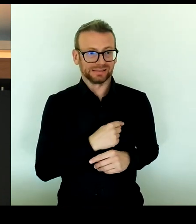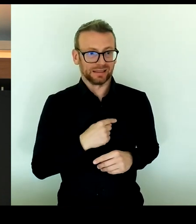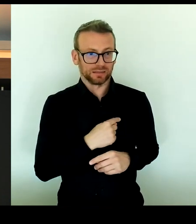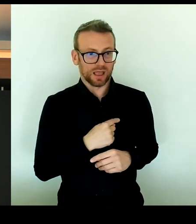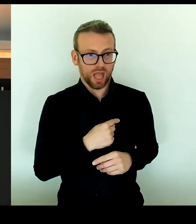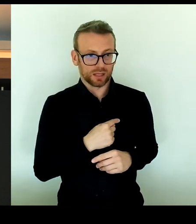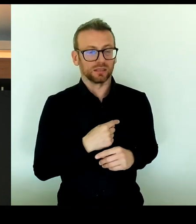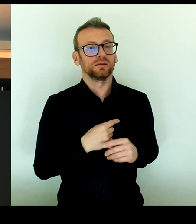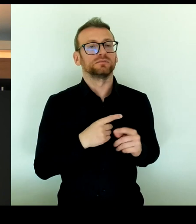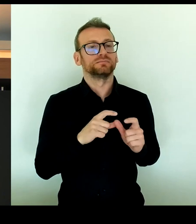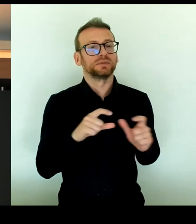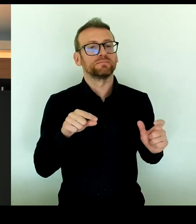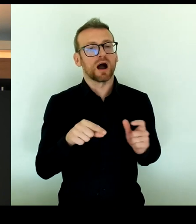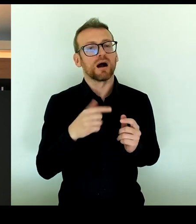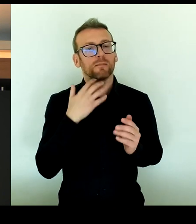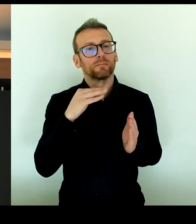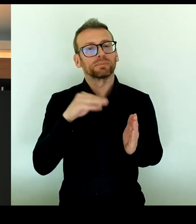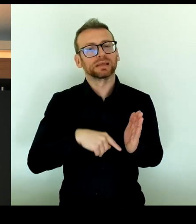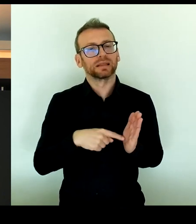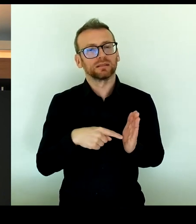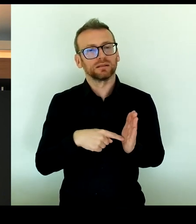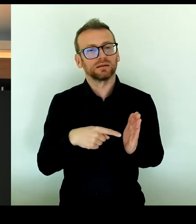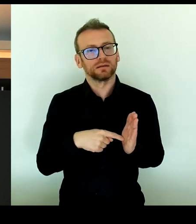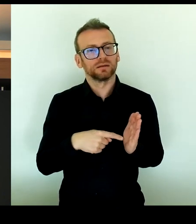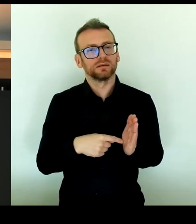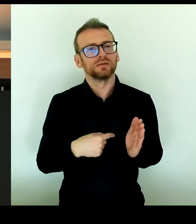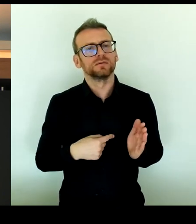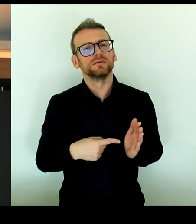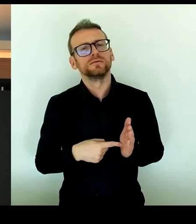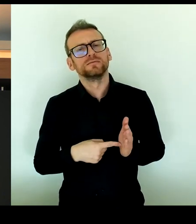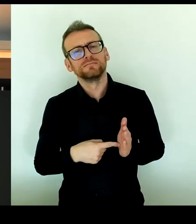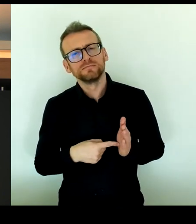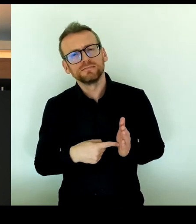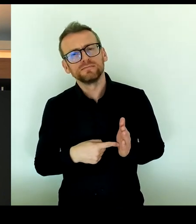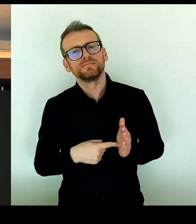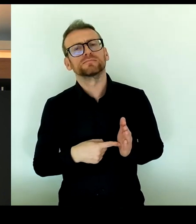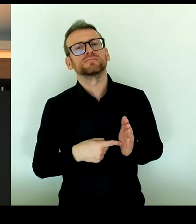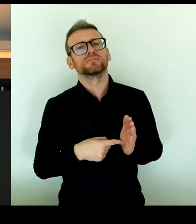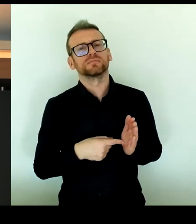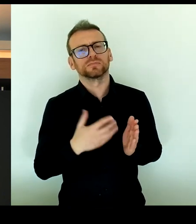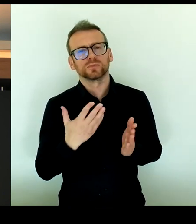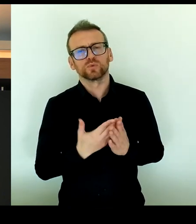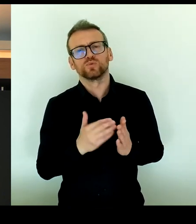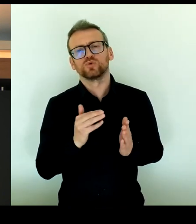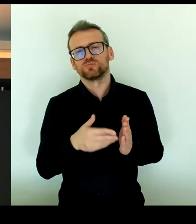das erste Kapitel Ihres Berichts gemacht, überschrieben mit dem schlagwortartigen Überschrift